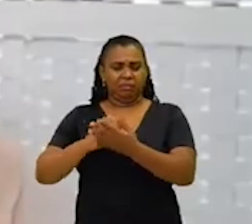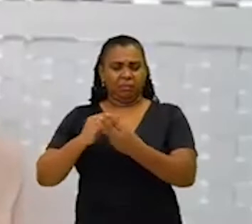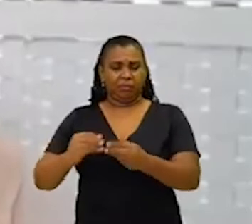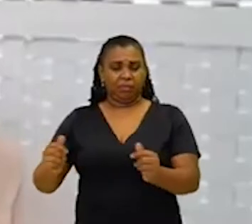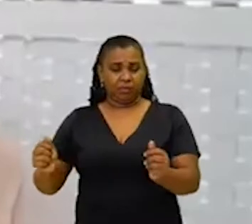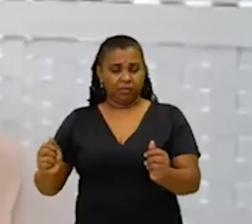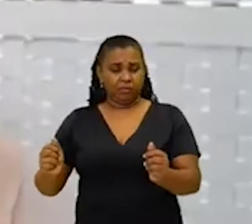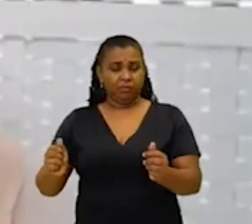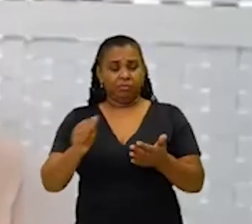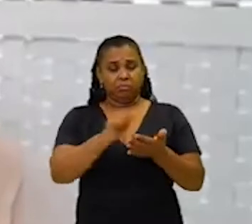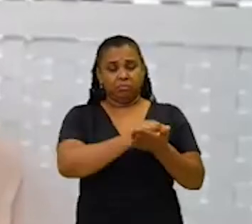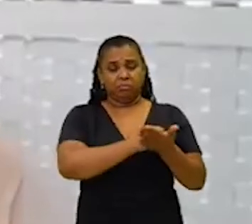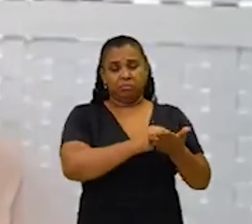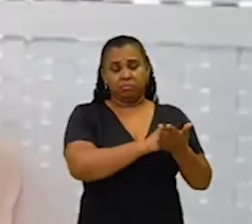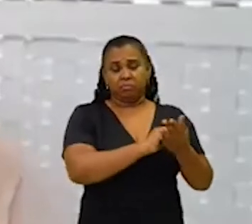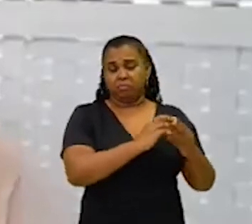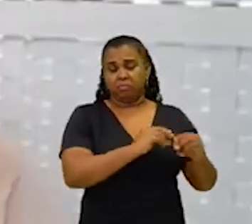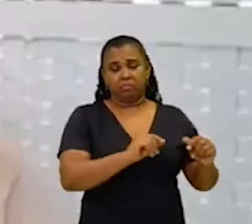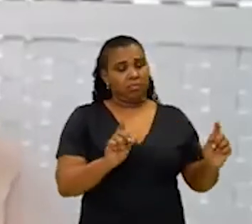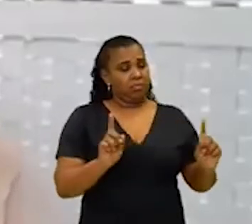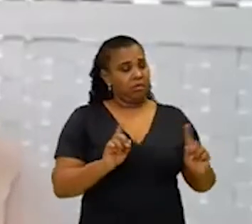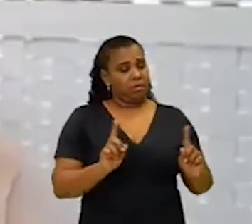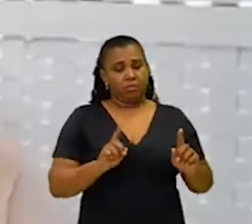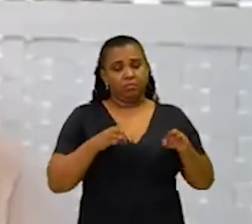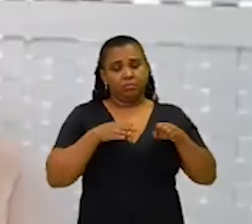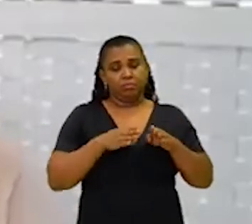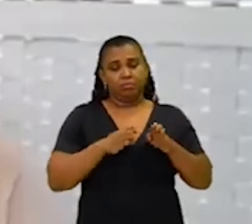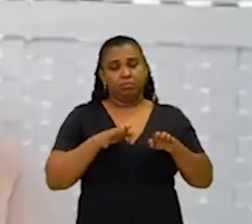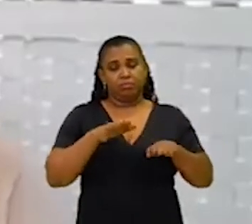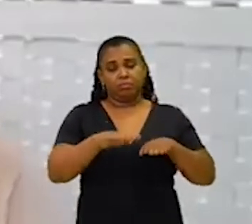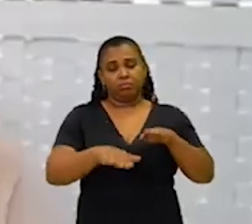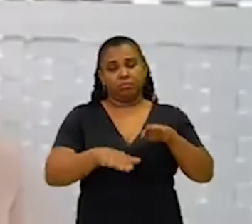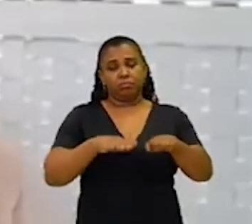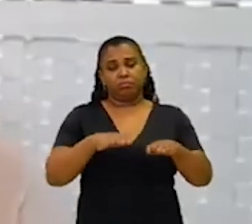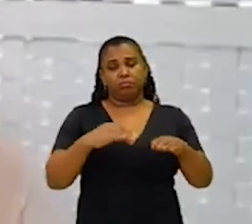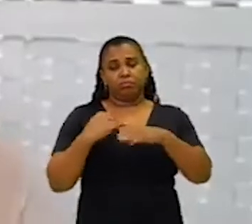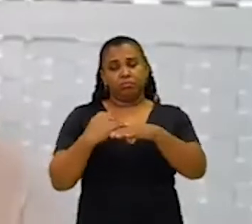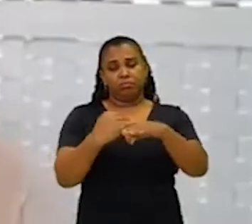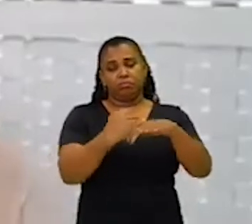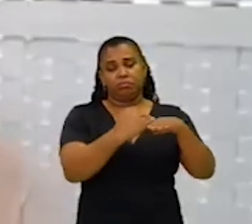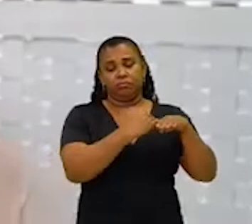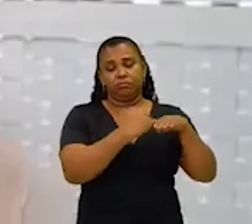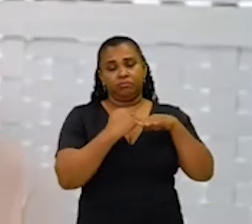adversidade dos grupos majoritários e sem uma afirmação da identidade brasileira acima de tudo